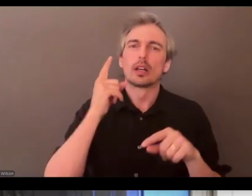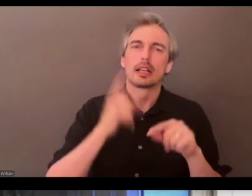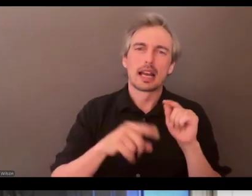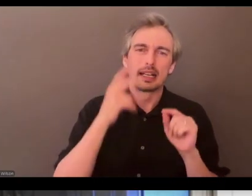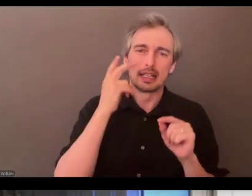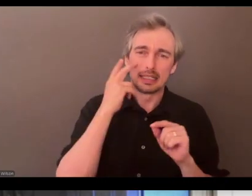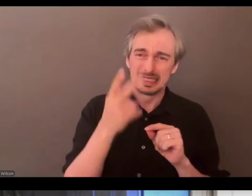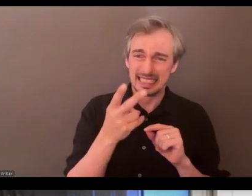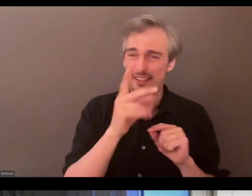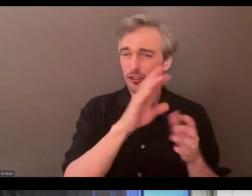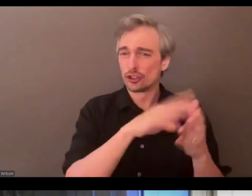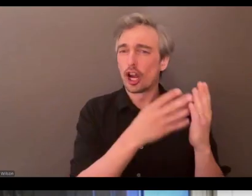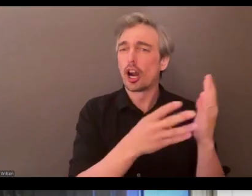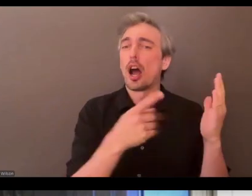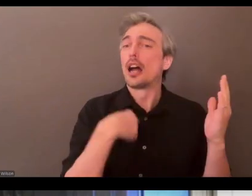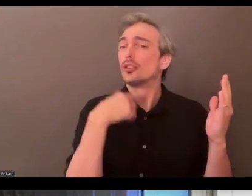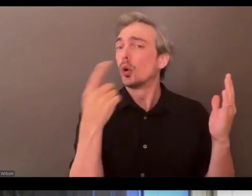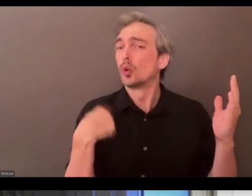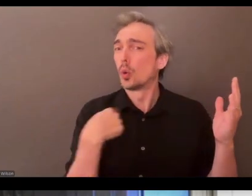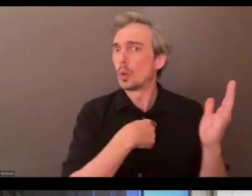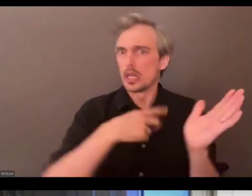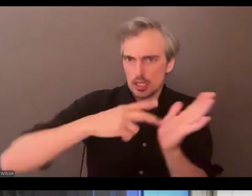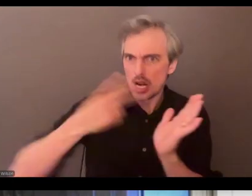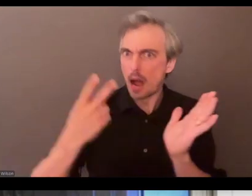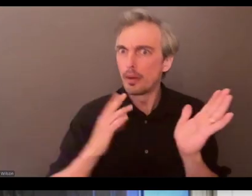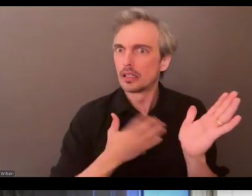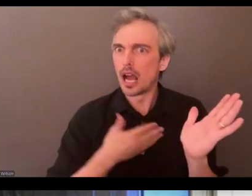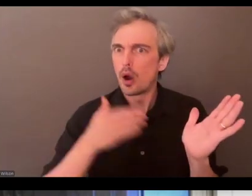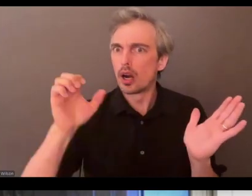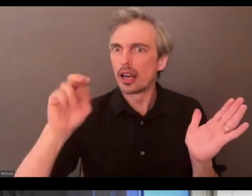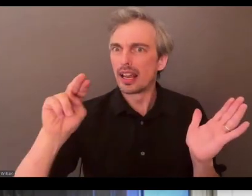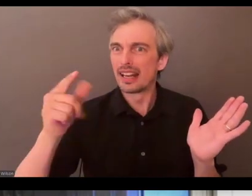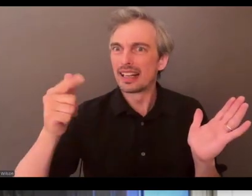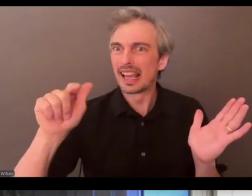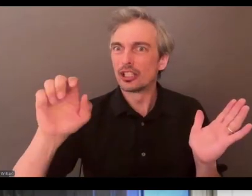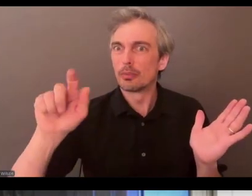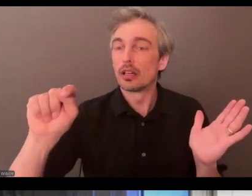それが目標です。 それでは、自分にこう問いかけてみてください。